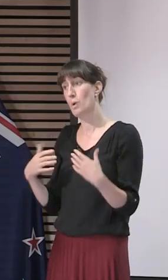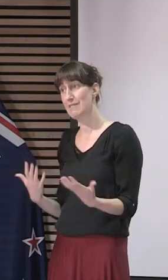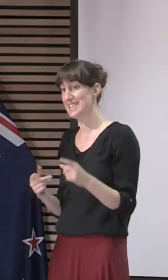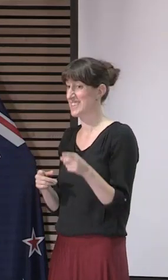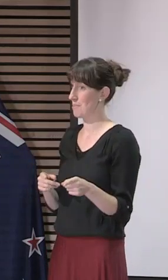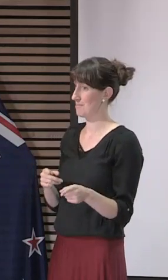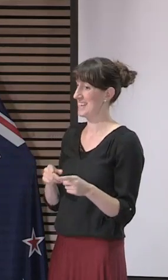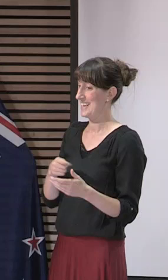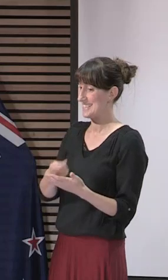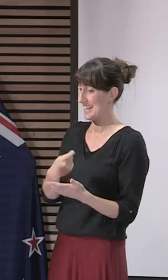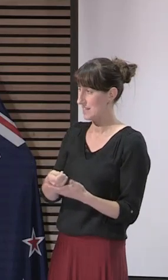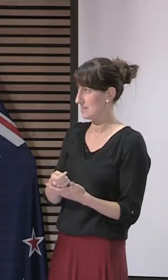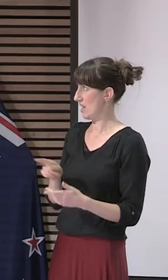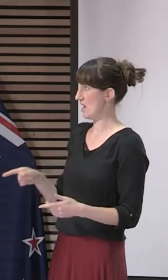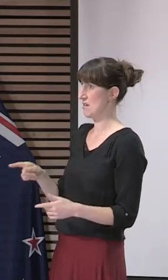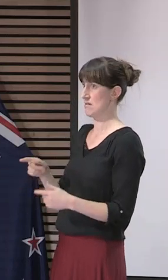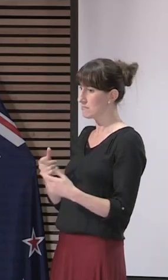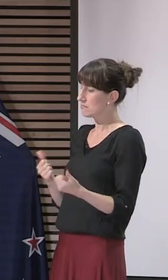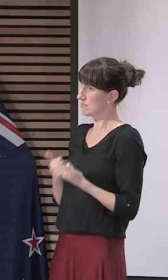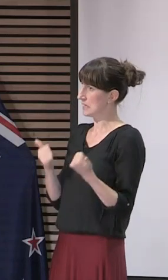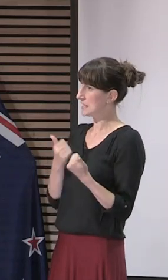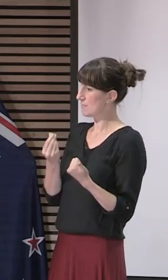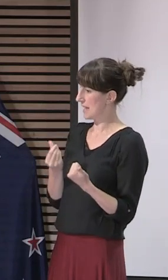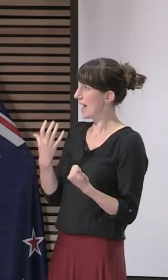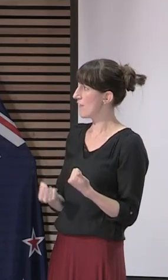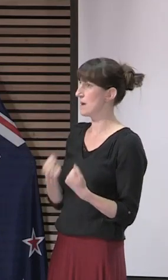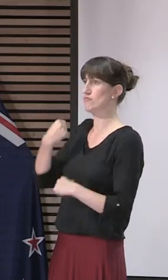e rua o te kirimanatanga kaore e pai ki te whakatikatika i nga tikanga utu ki nga apiha e kii ana kei te tono etahi rangatira